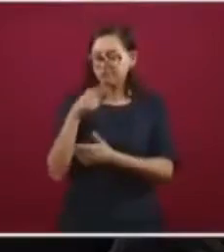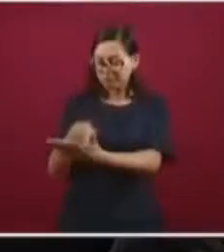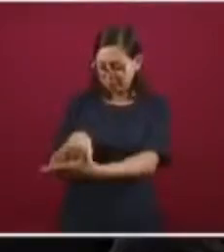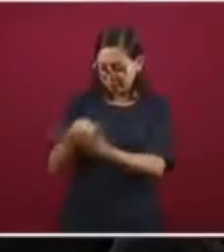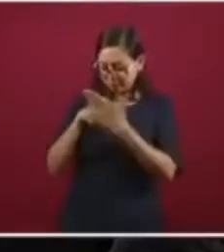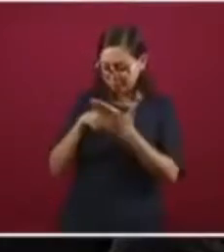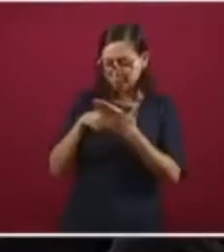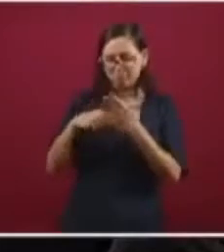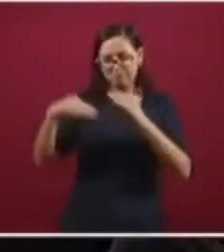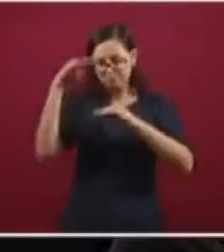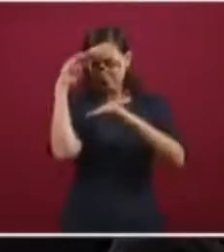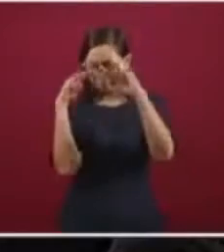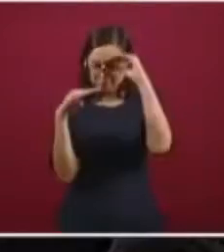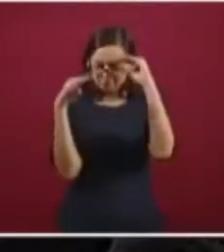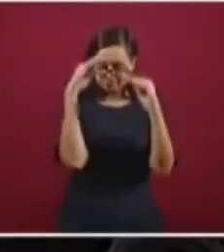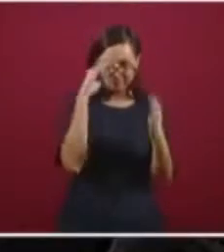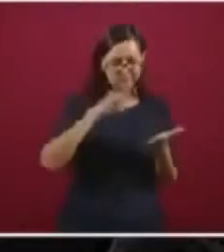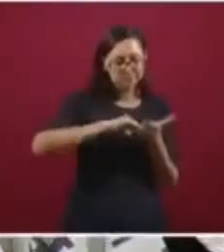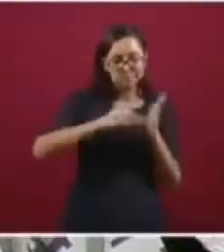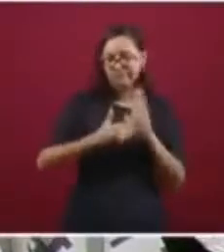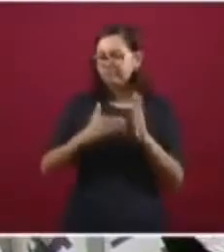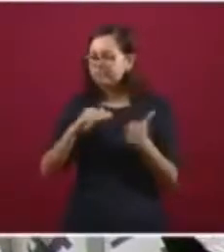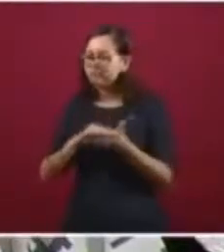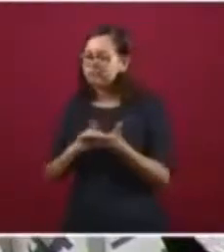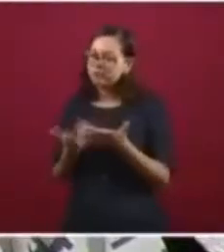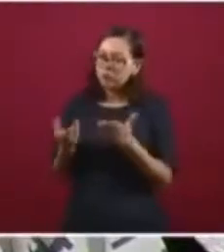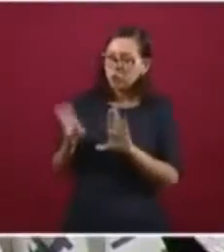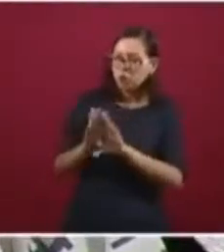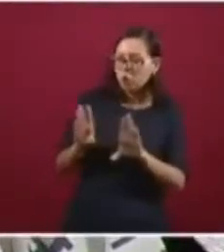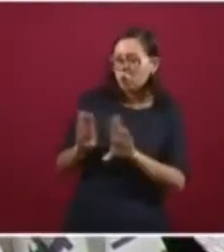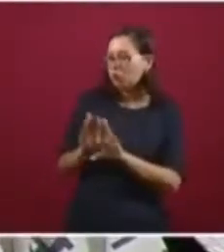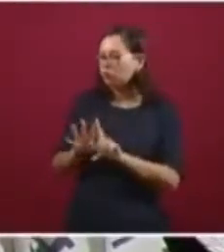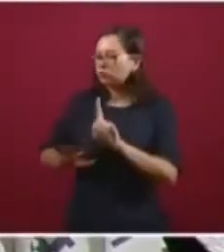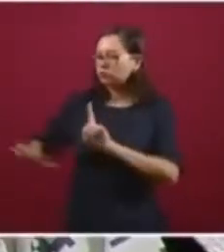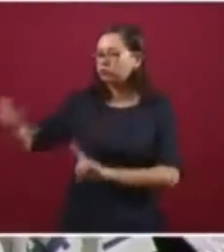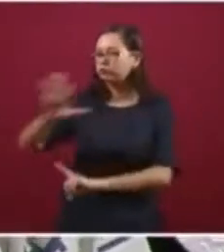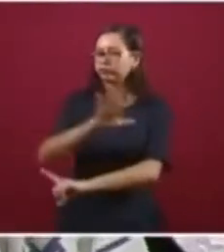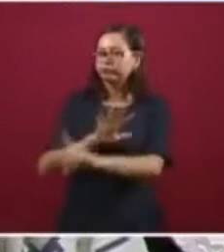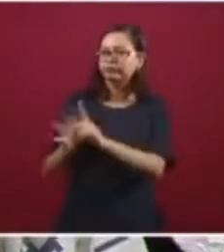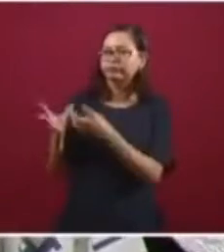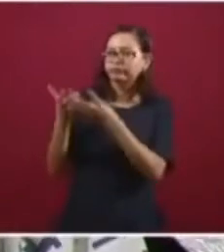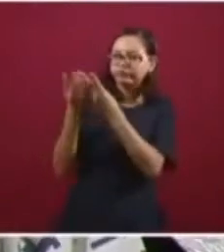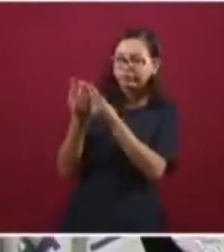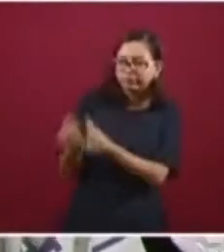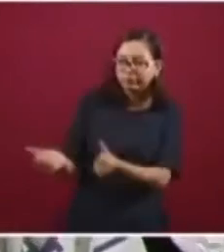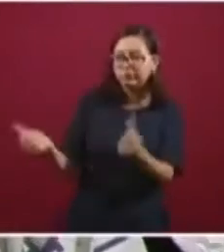delito; es decir, las operaciones, operativos que haga la Guardia Nacional serán en base